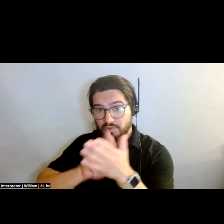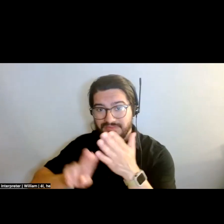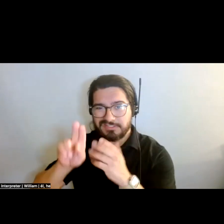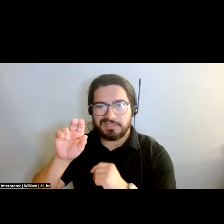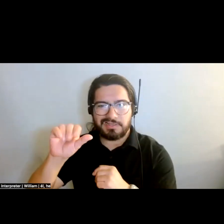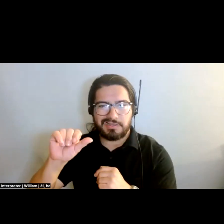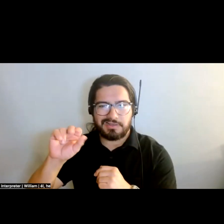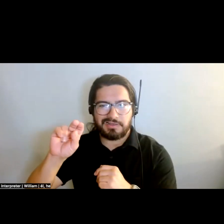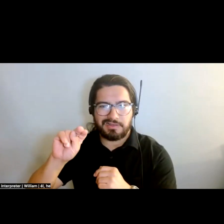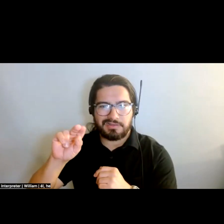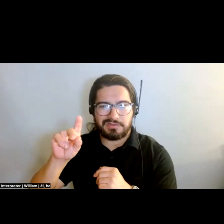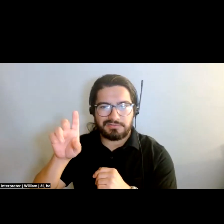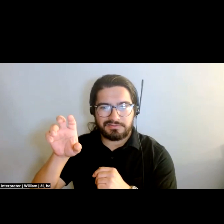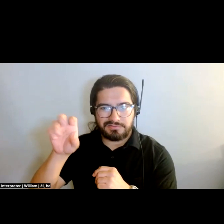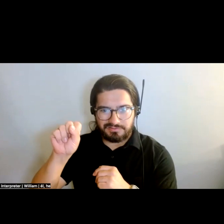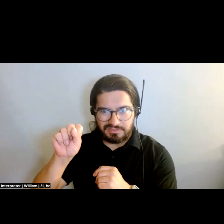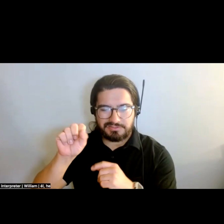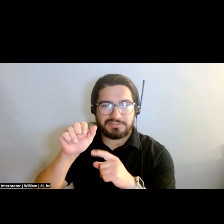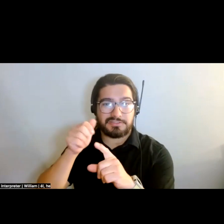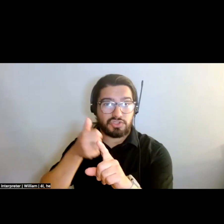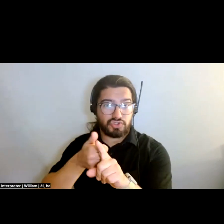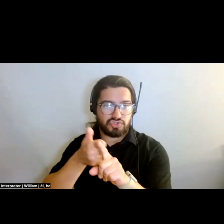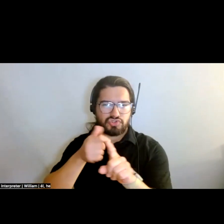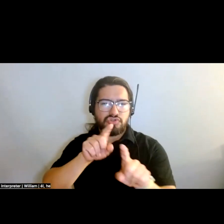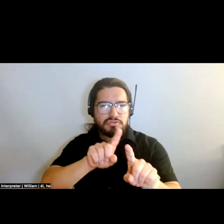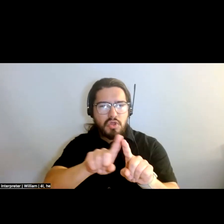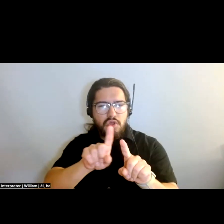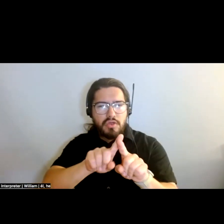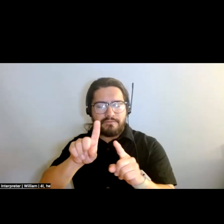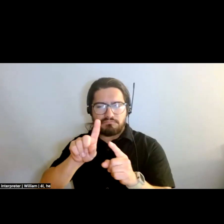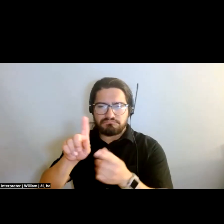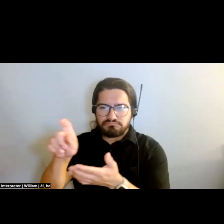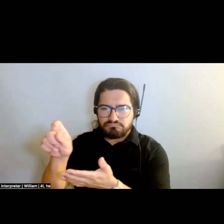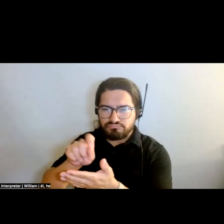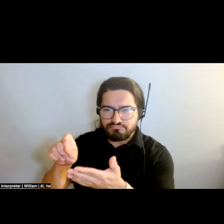She is the author of El torpe andar, published by LP5